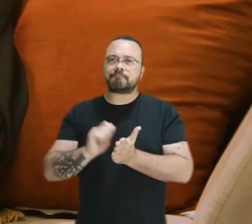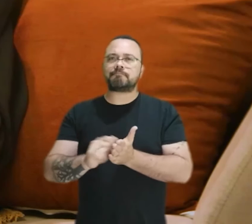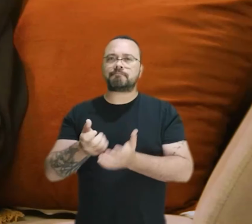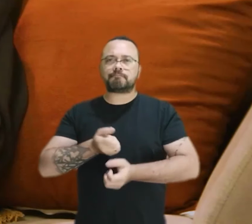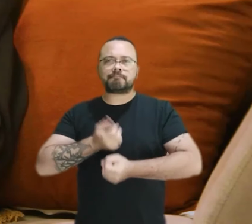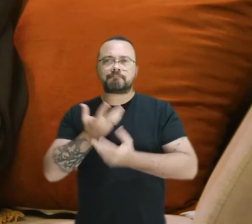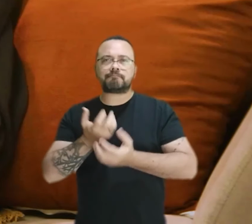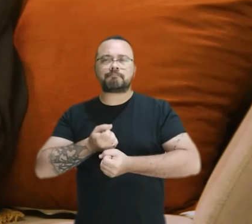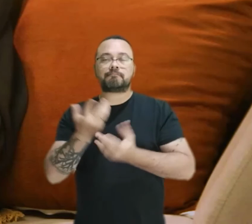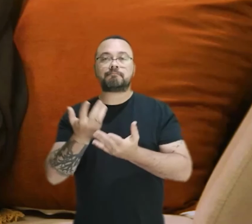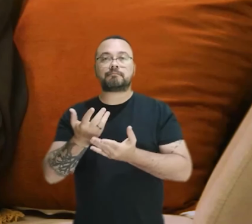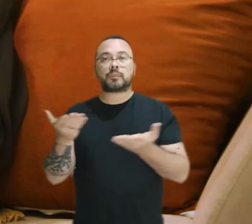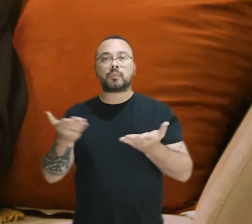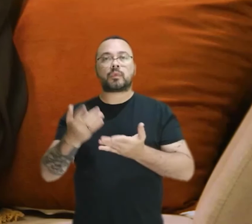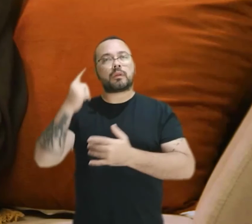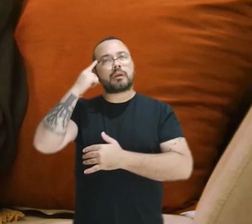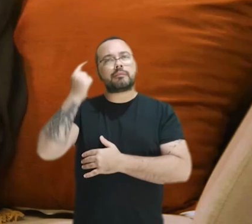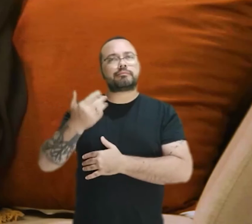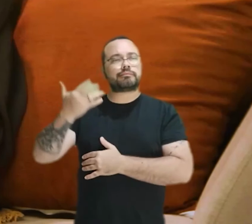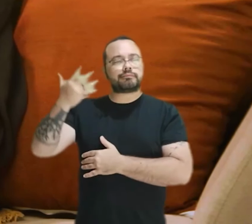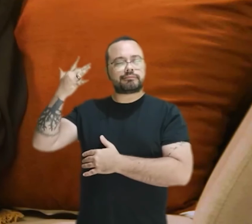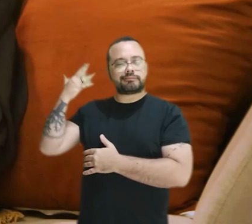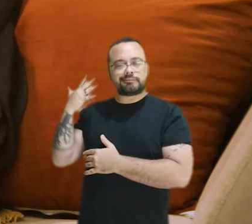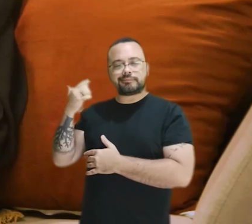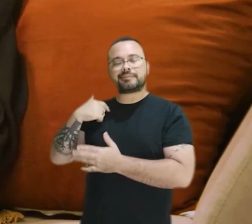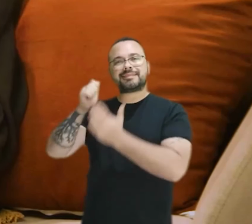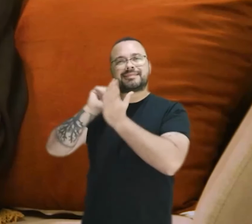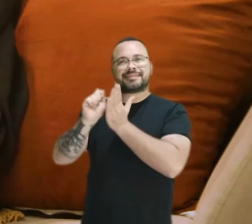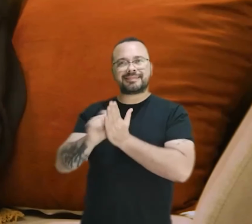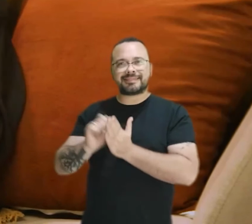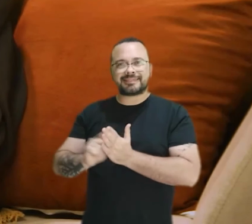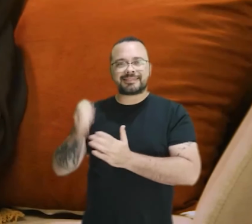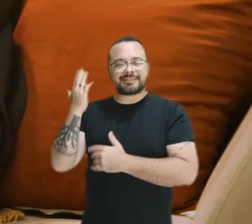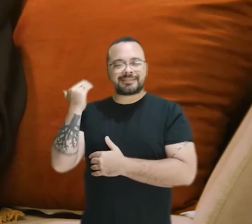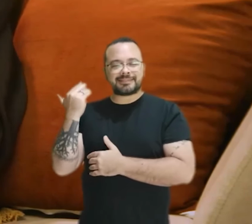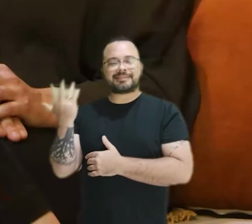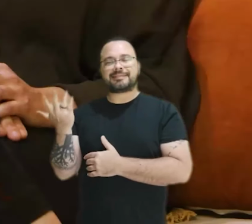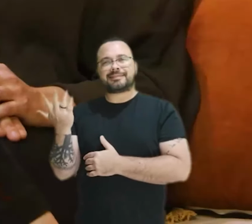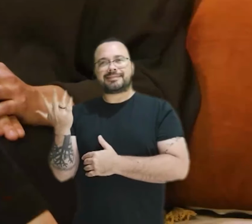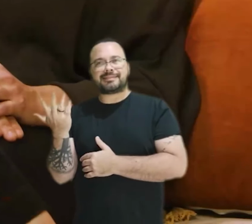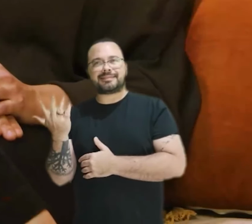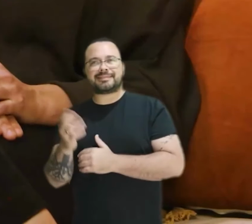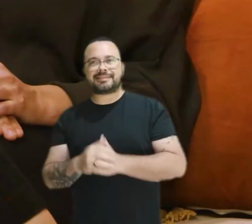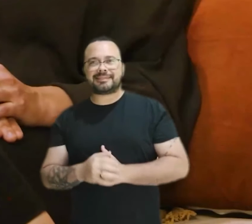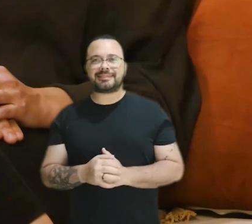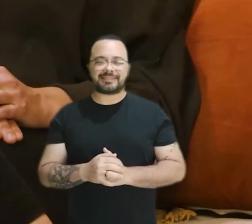Enfim, hoje, quando eu olho pra trás, pras coisas que eu escrevia, é um pouco constrangedor. É mesmo? - É.